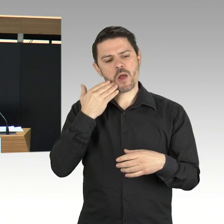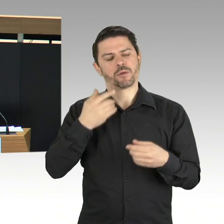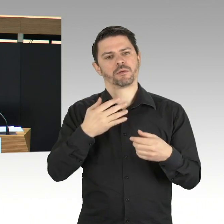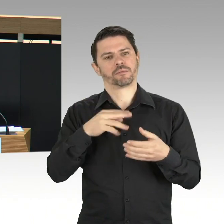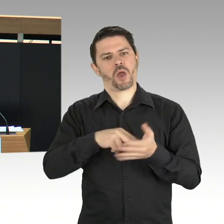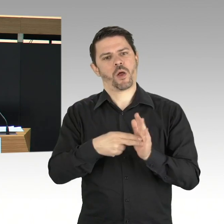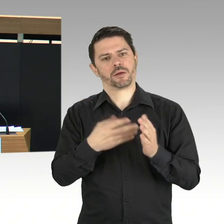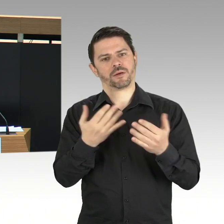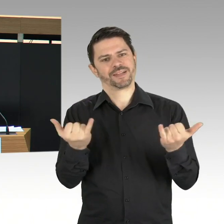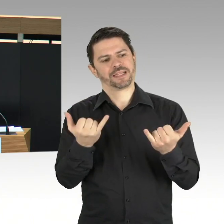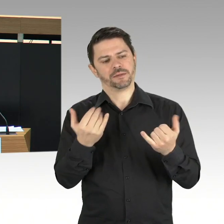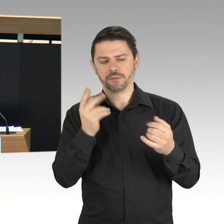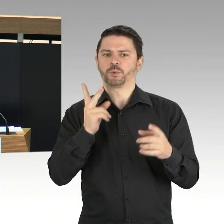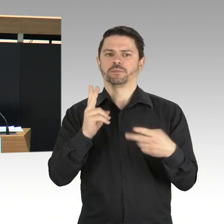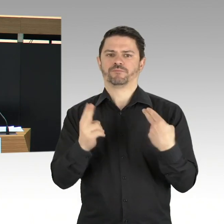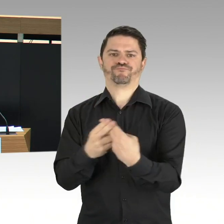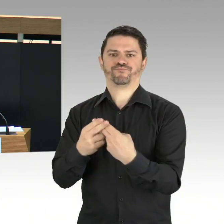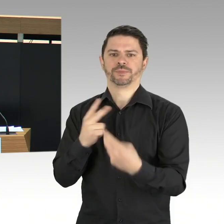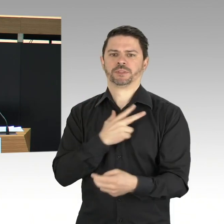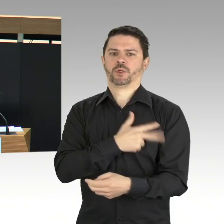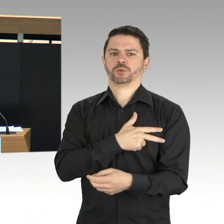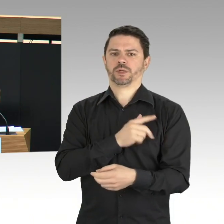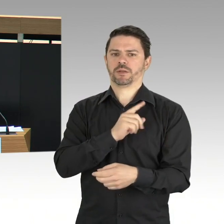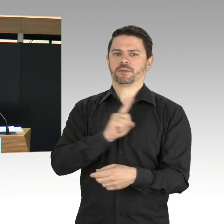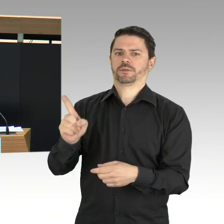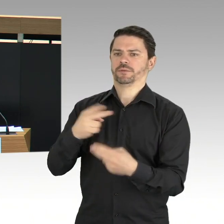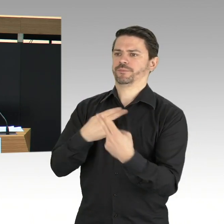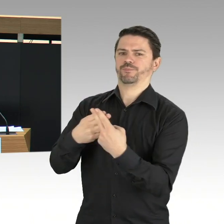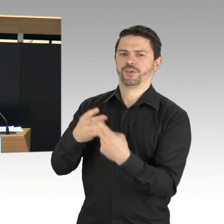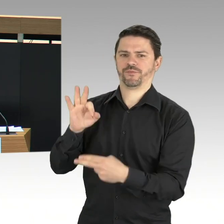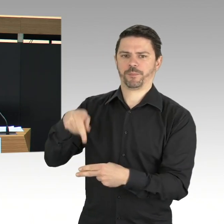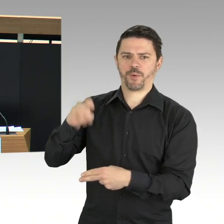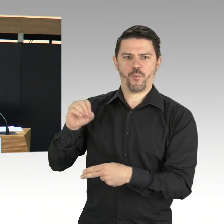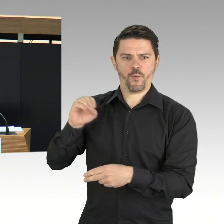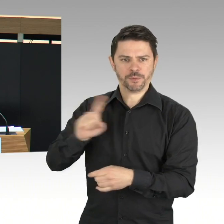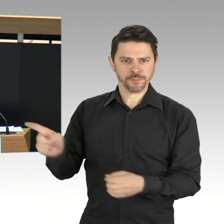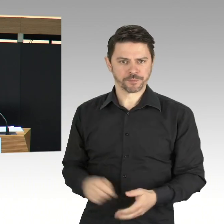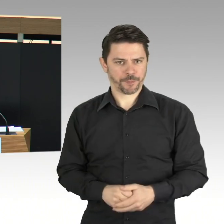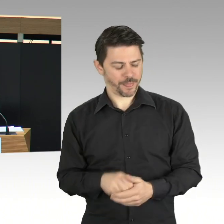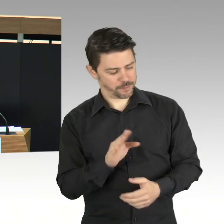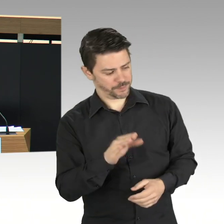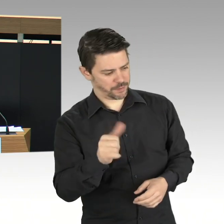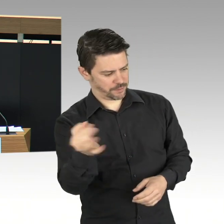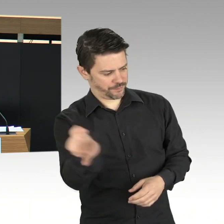und davon nicht betroffen. Also hören Sie endlich auf mit diesem Märchen, der Neubau würde unter die Mietendeckel komplett abgeschöpft.